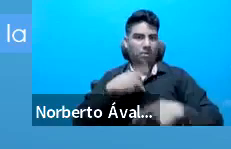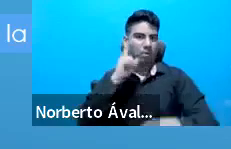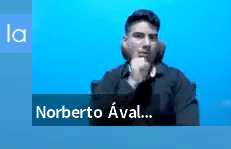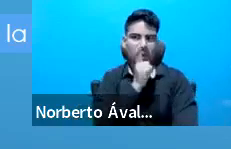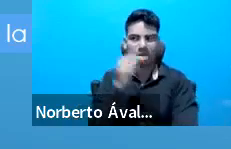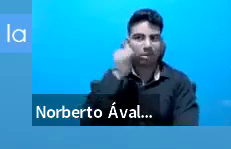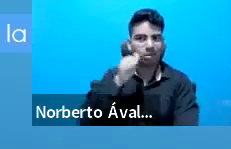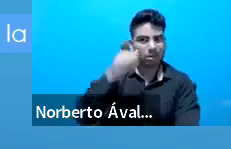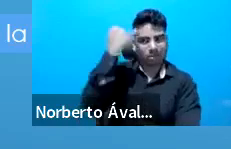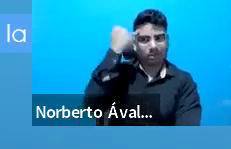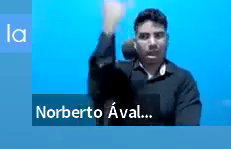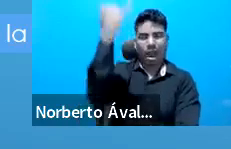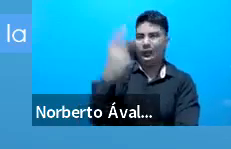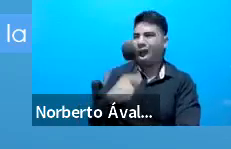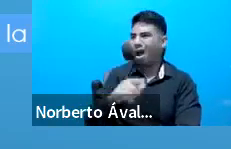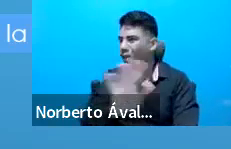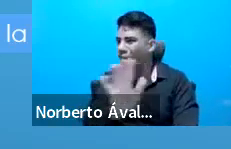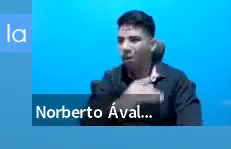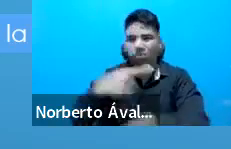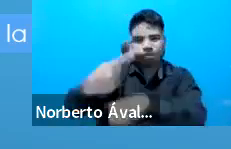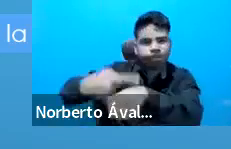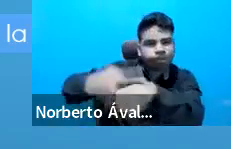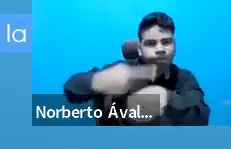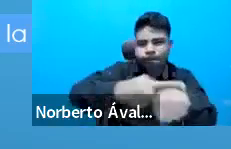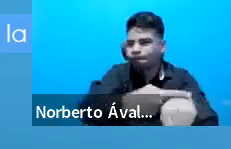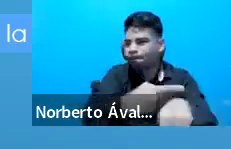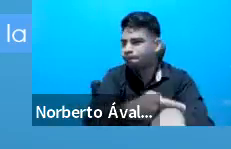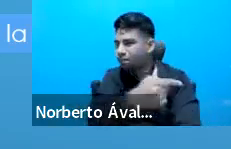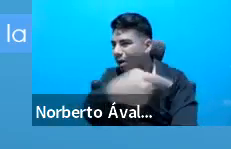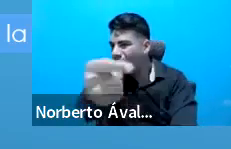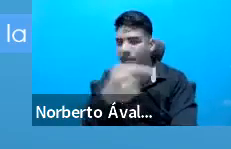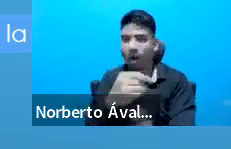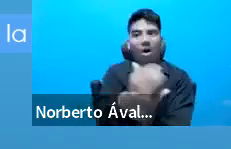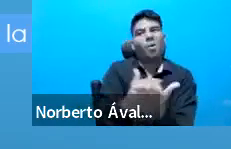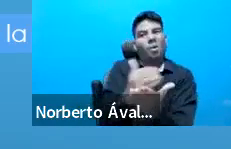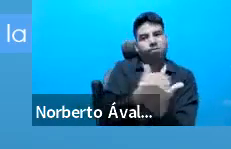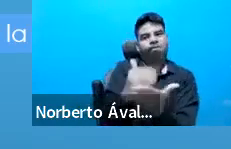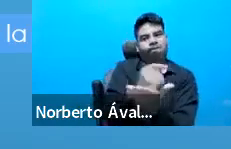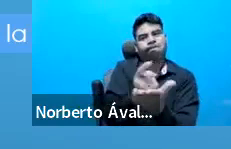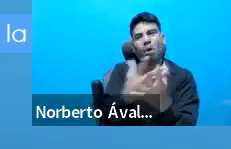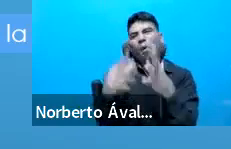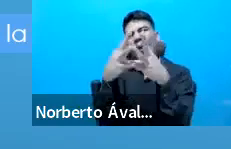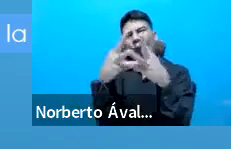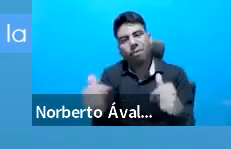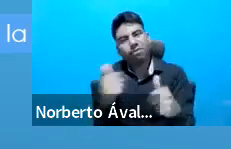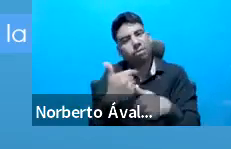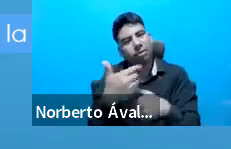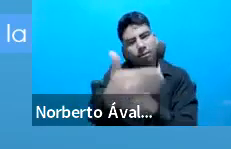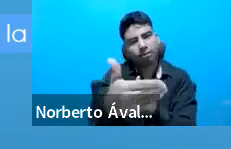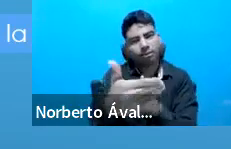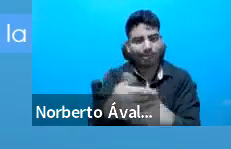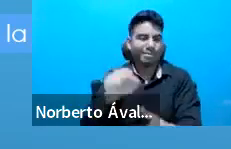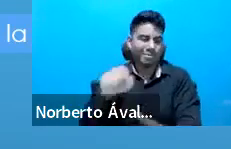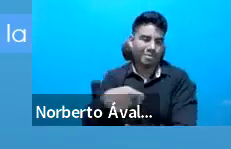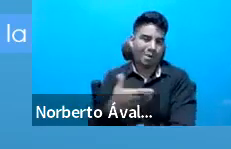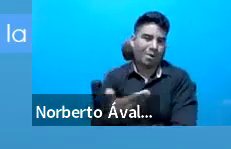sordas sordas y se empieza a sordas y se empieza a generar aparatos aparatos empieza Graham Bell con con esta idea de con esta idea de crear una